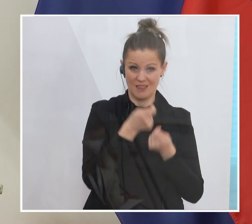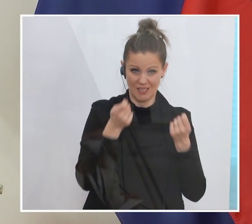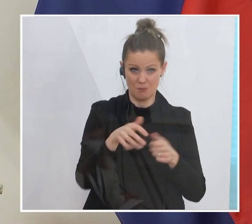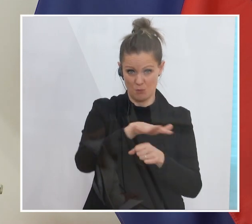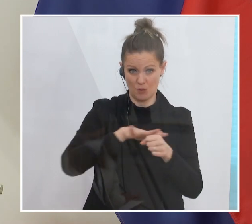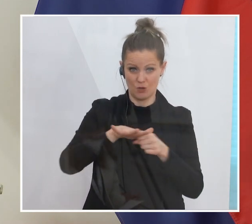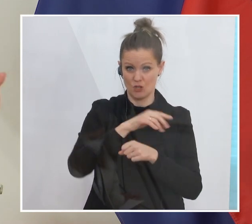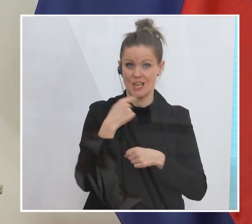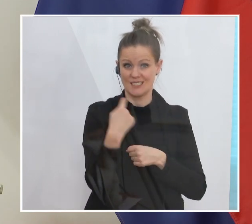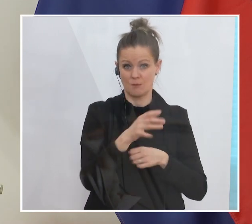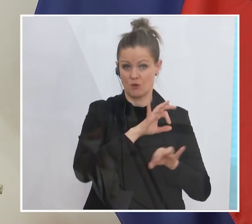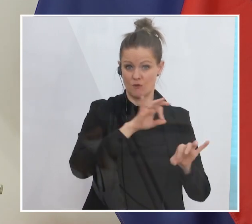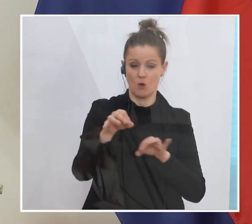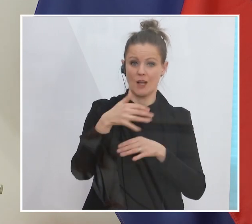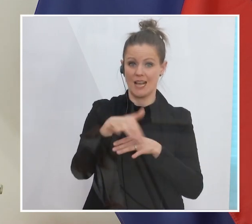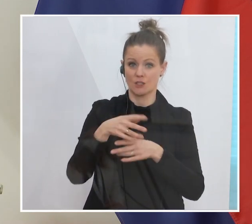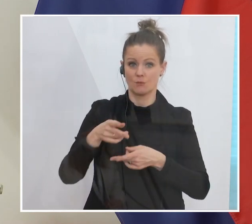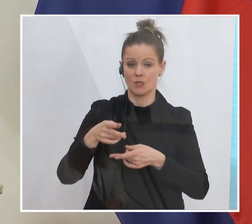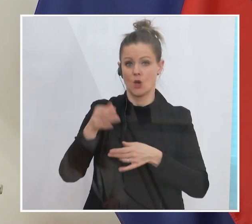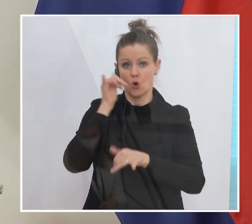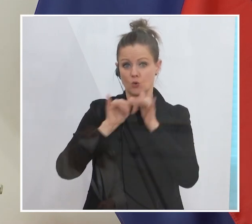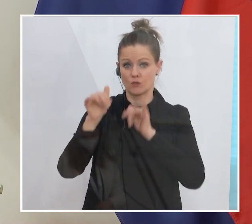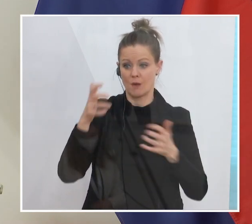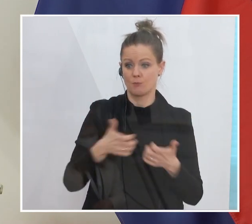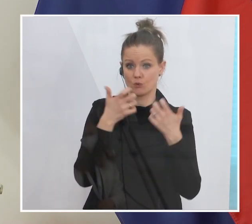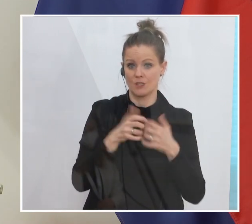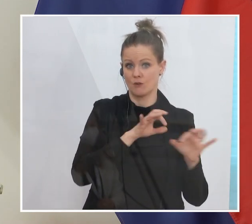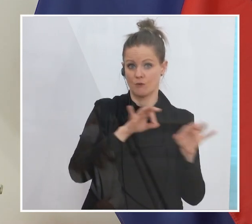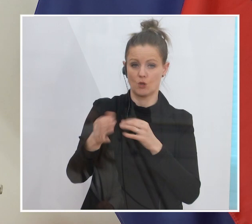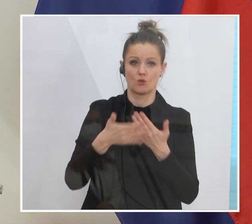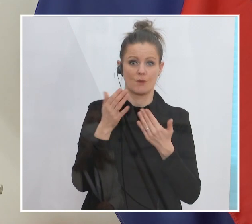die sehr stark für Gastronomie und Tourismus produzieren. Das ist Obst und Gemüse, das ist